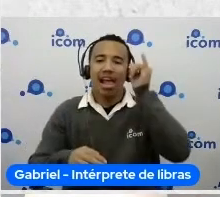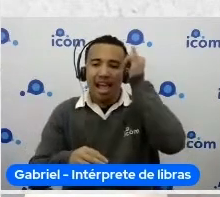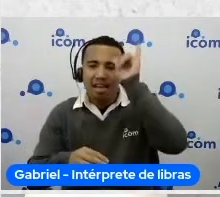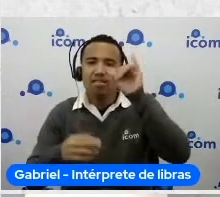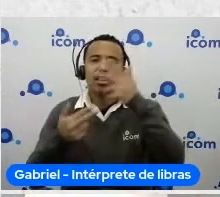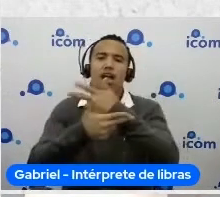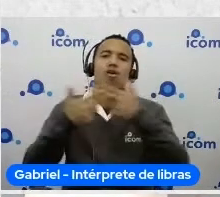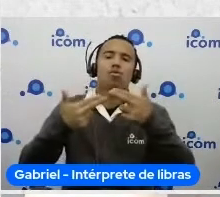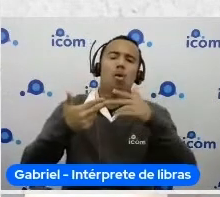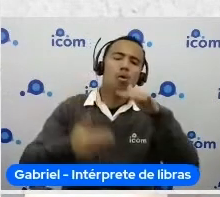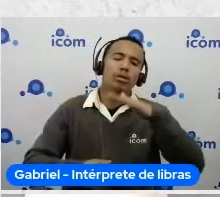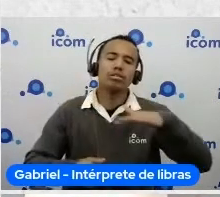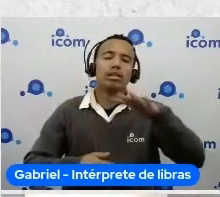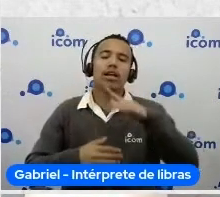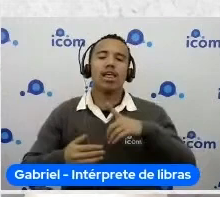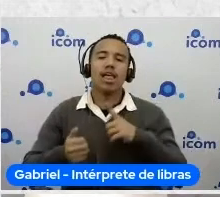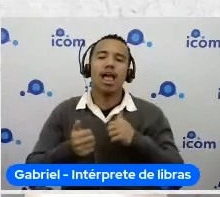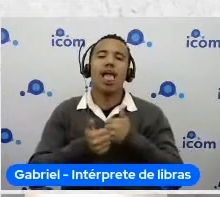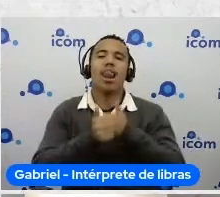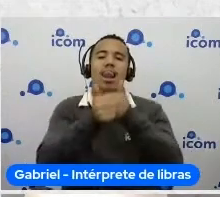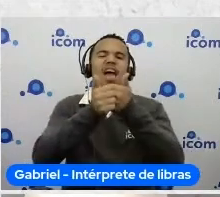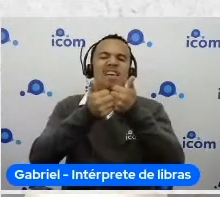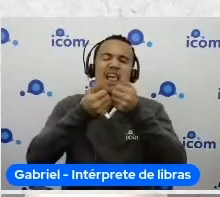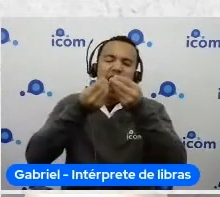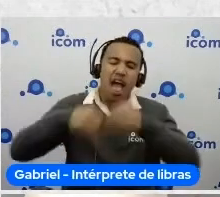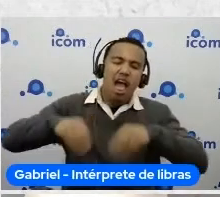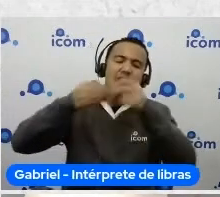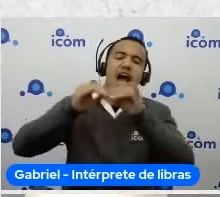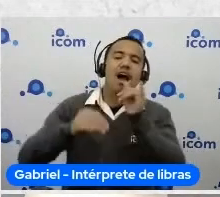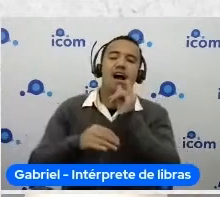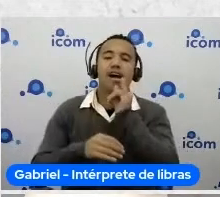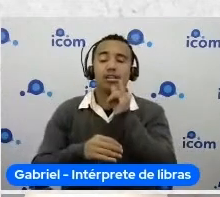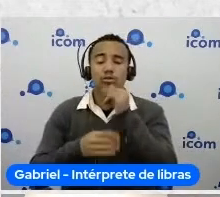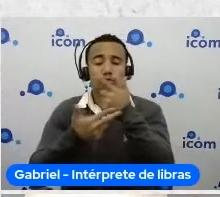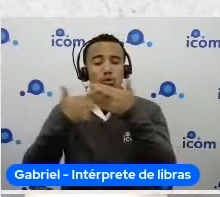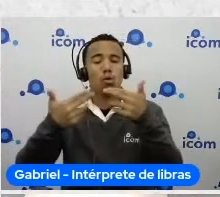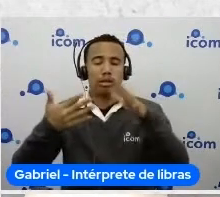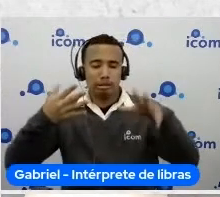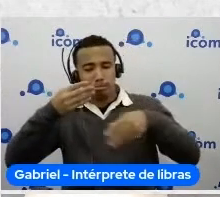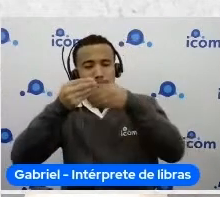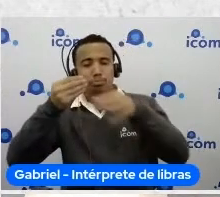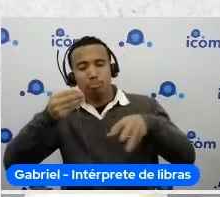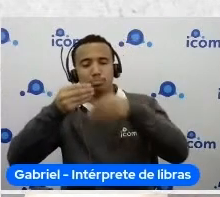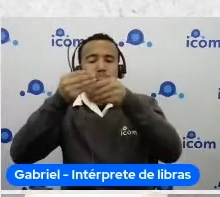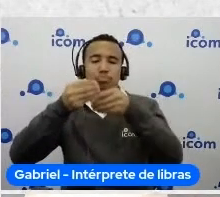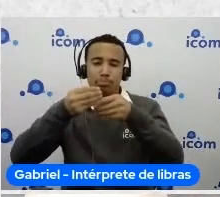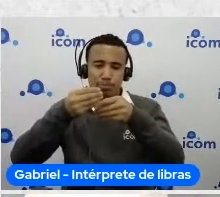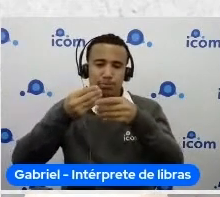atípicas levem ao desgaste prematuro de componentes, onde de maneira preventiva,